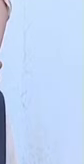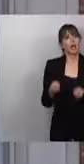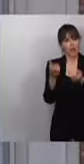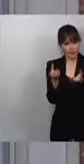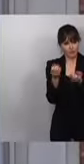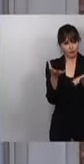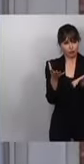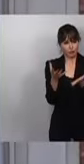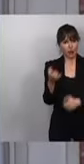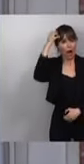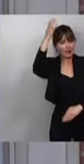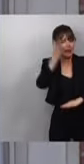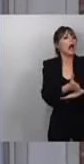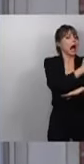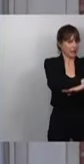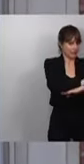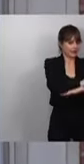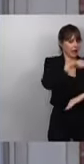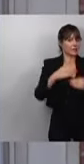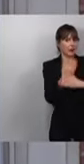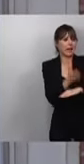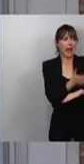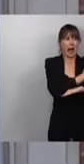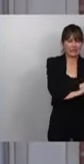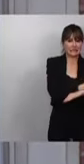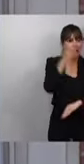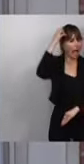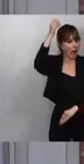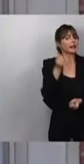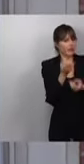ferraz para defender la democracia Claro si entendemos que él y su persona son la